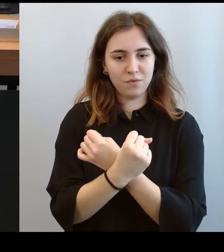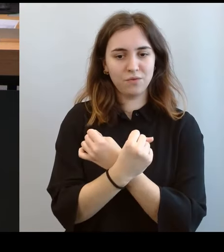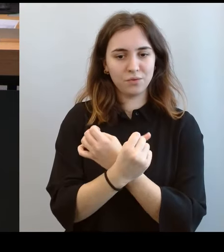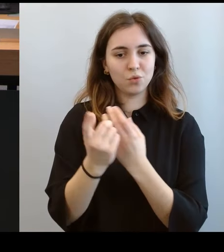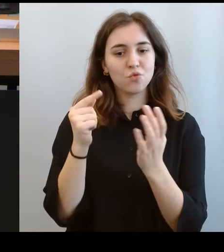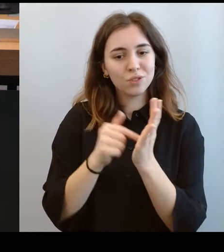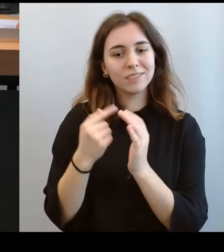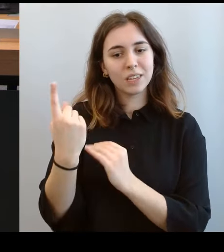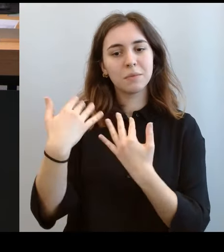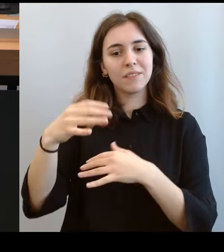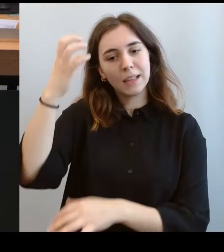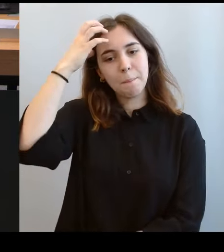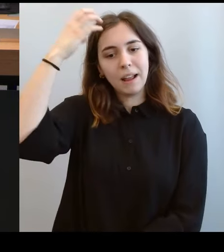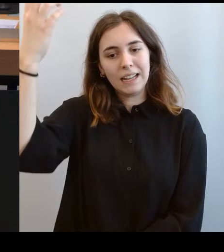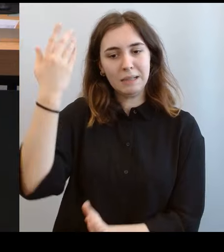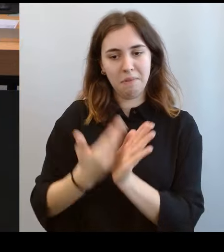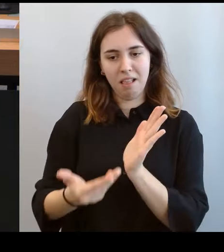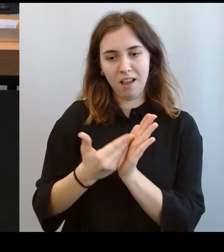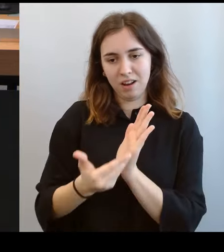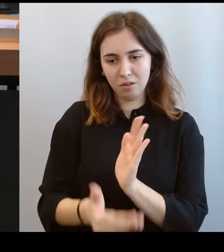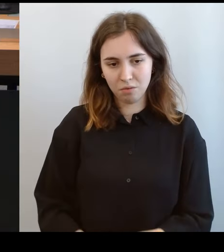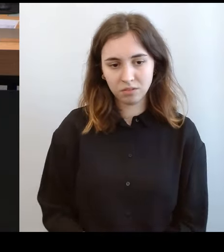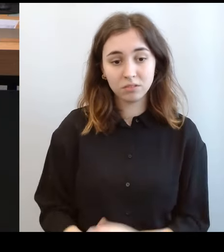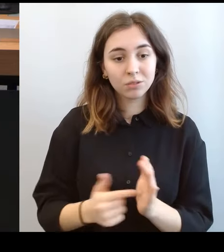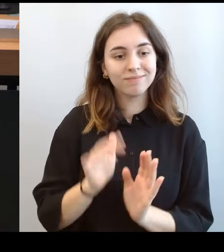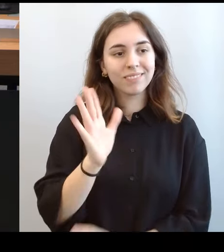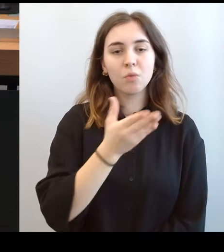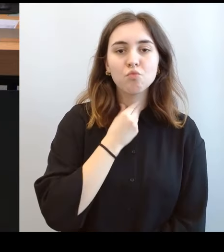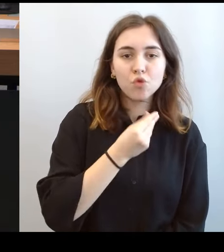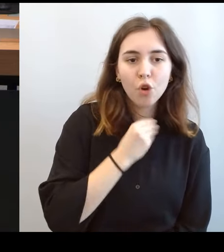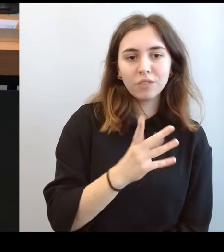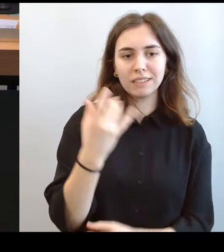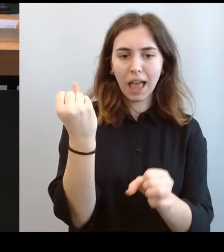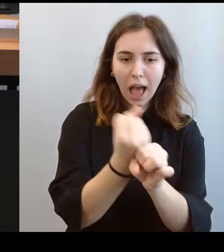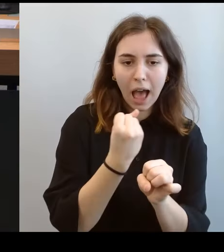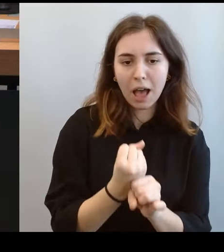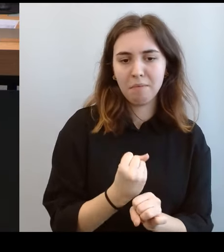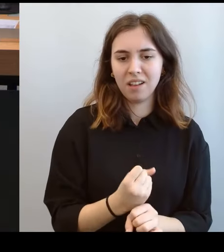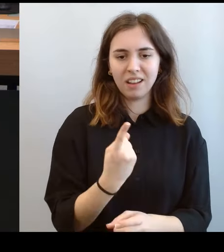Arbeiter nicht richtig, nicht richtig versteht. So, und das war nach damaligem Gesetz